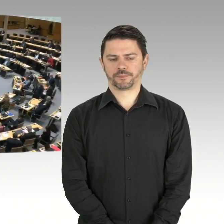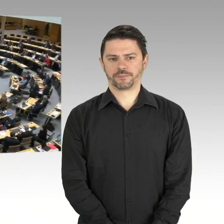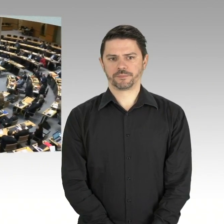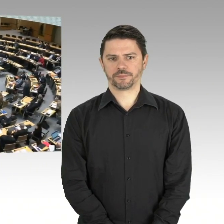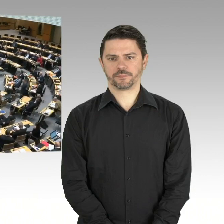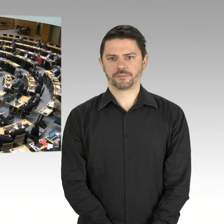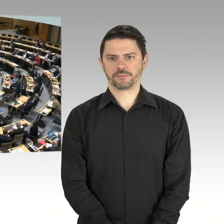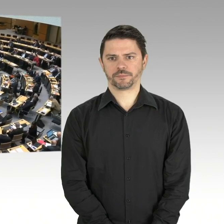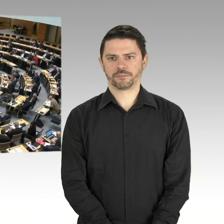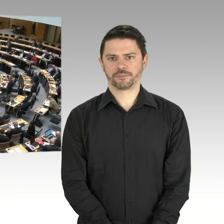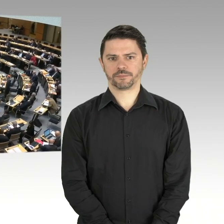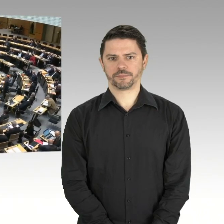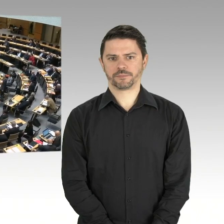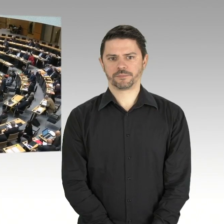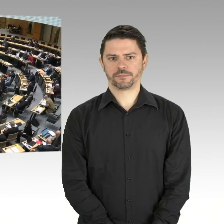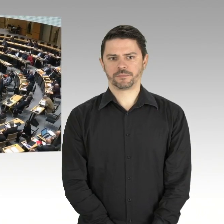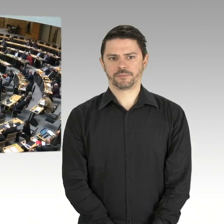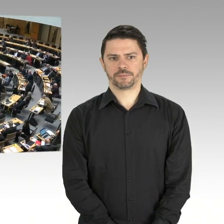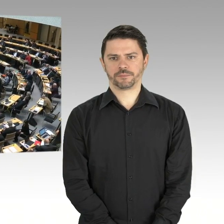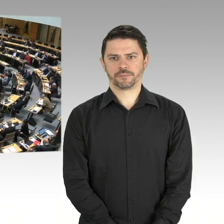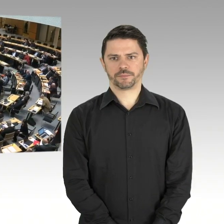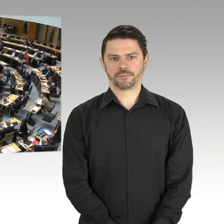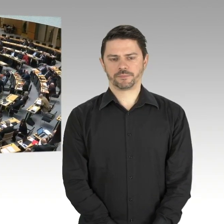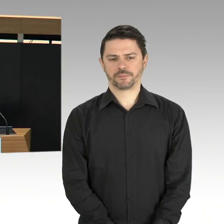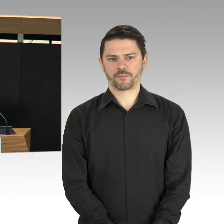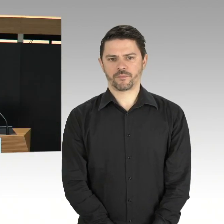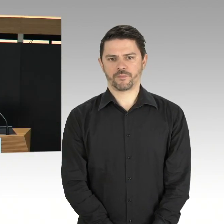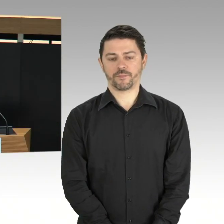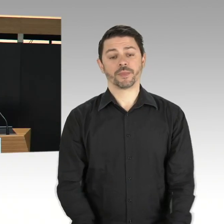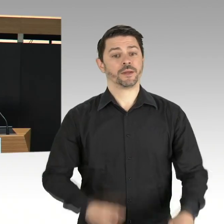(Rednerwechsel) Sehr geehrter Herr Präsident, sehr geehrte Damen und Herren, liebe Gäste.